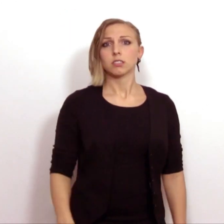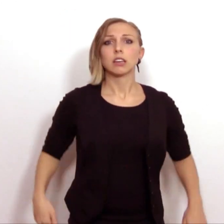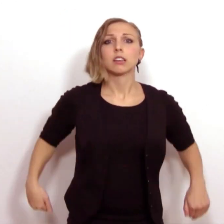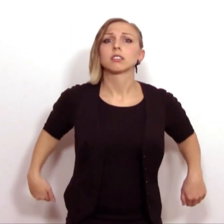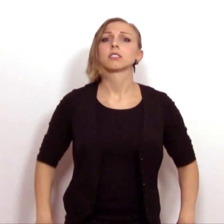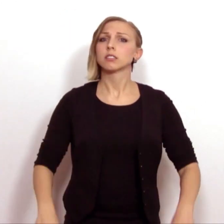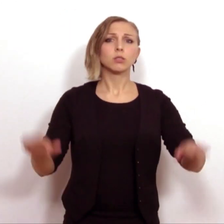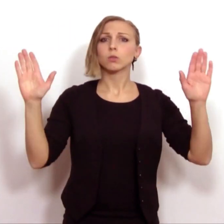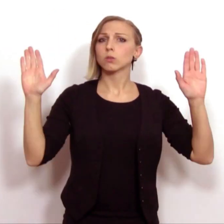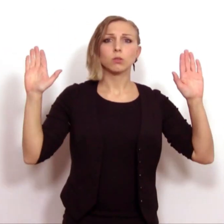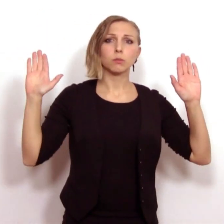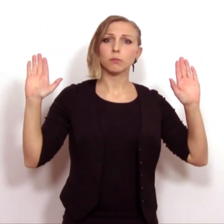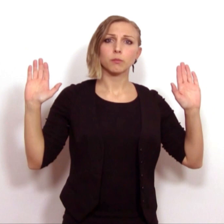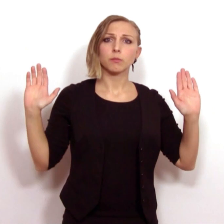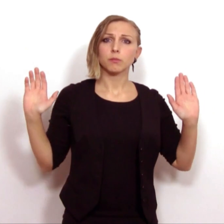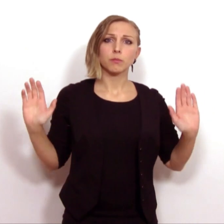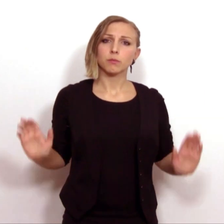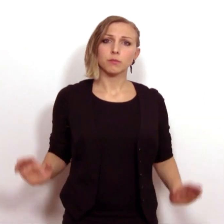Ge inte upp.